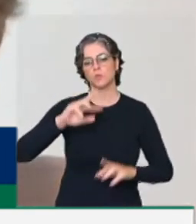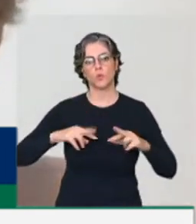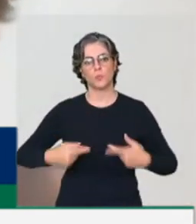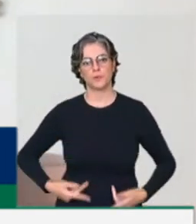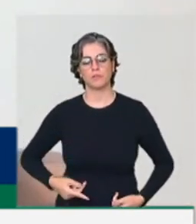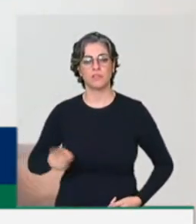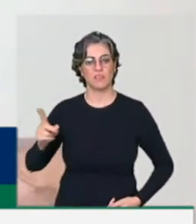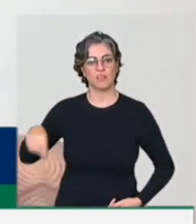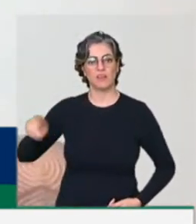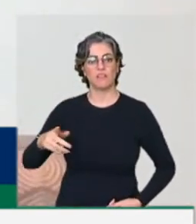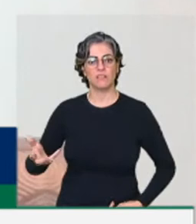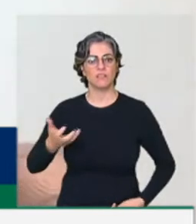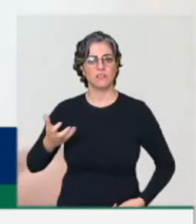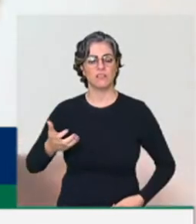HUMANA. PORQUE ELES QUEREM OS